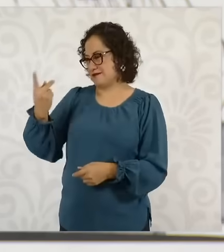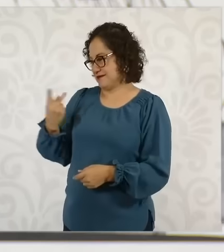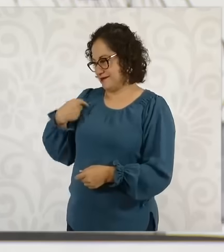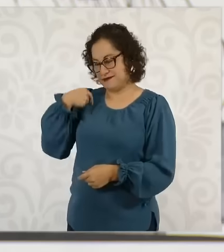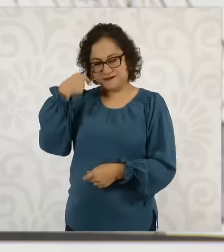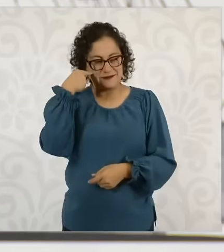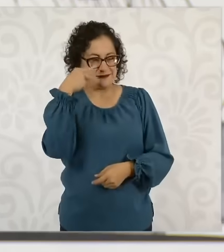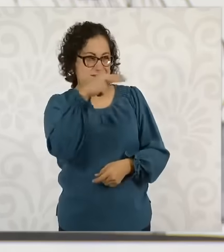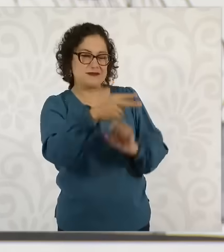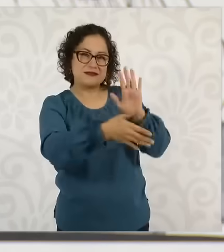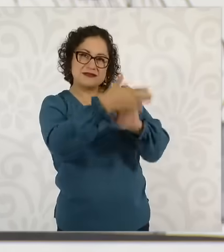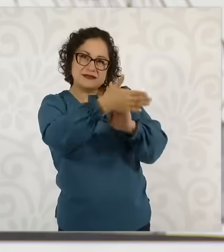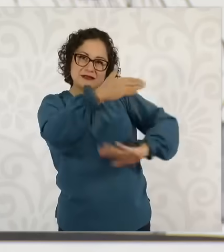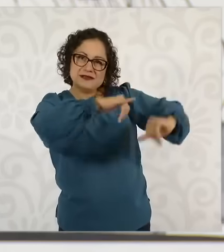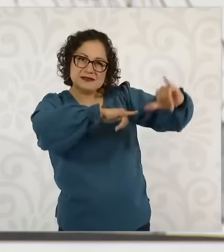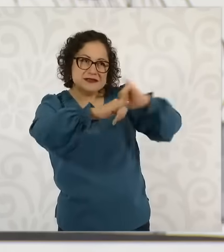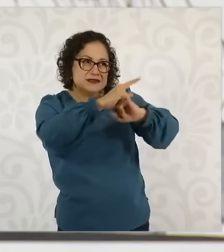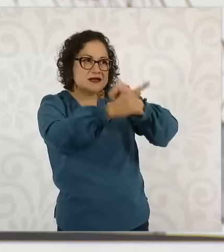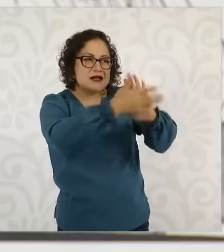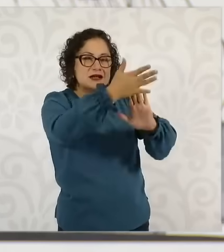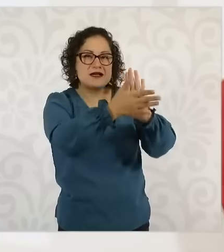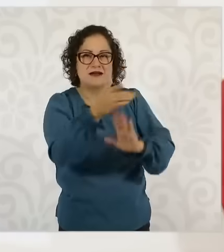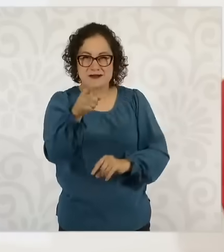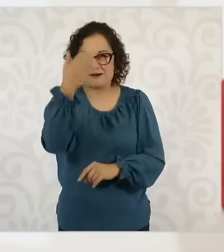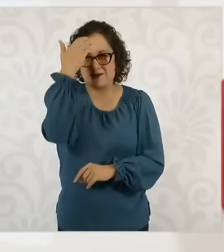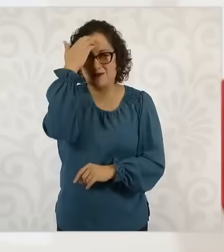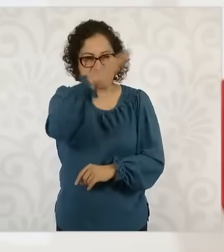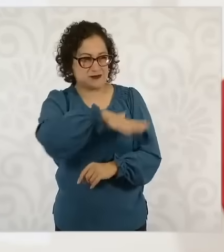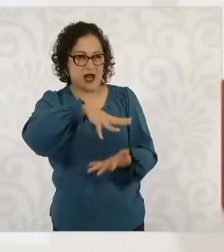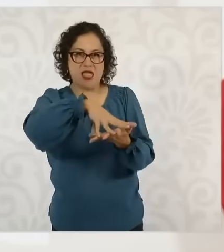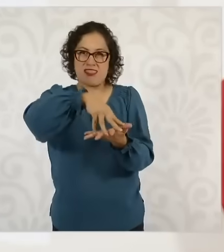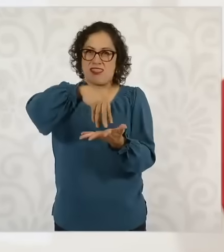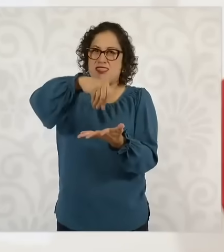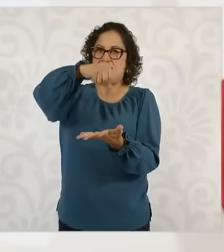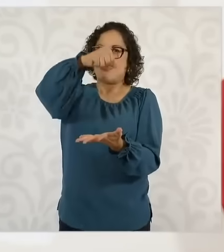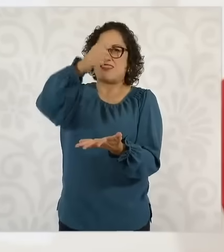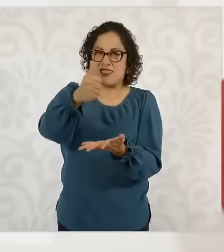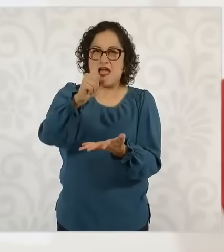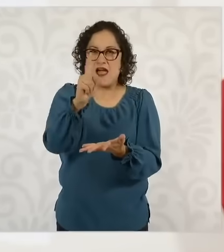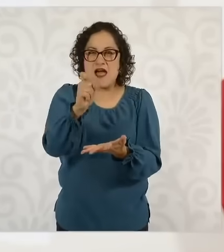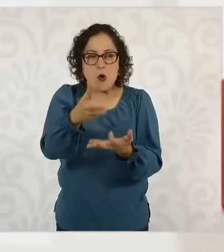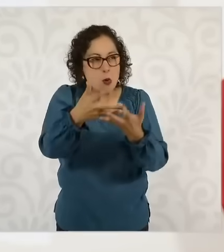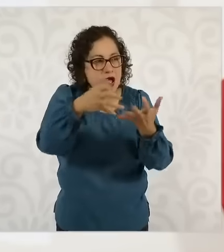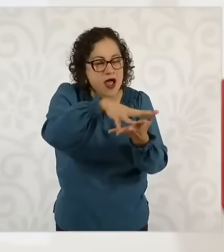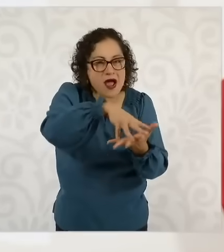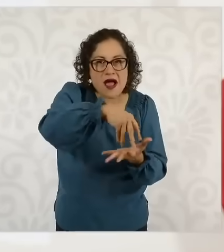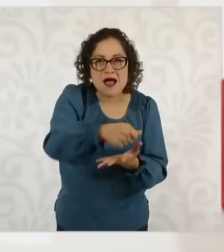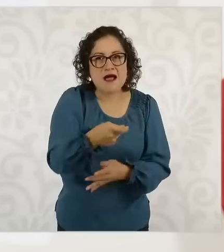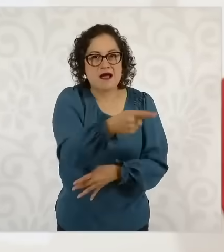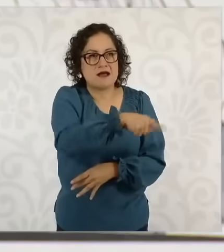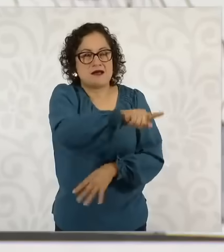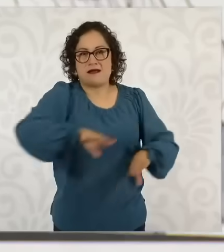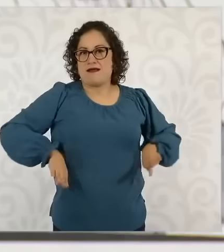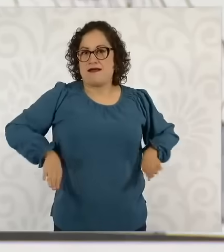arcilloso es barro. El barro cuando se seca pues es como polvo y cuando se humedece pues es como